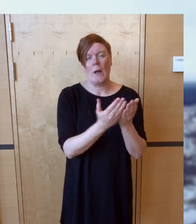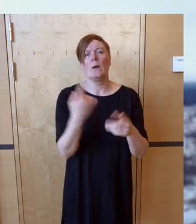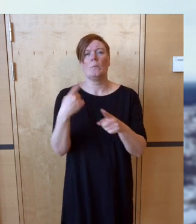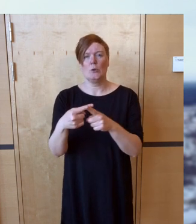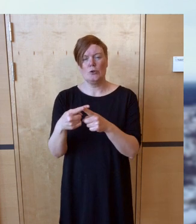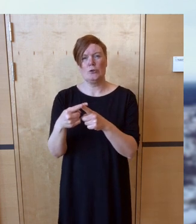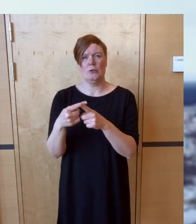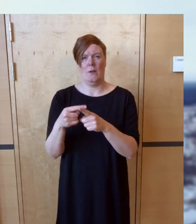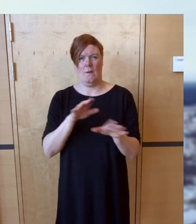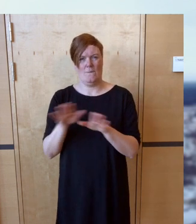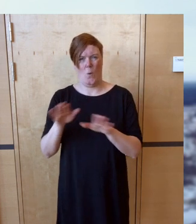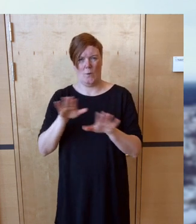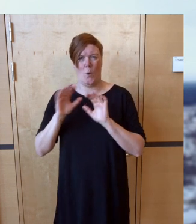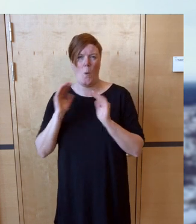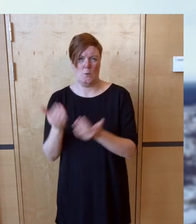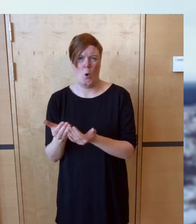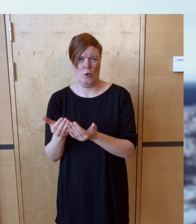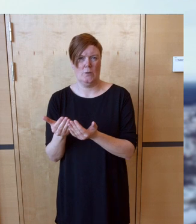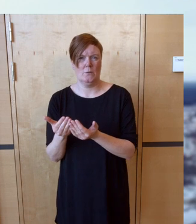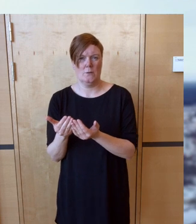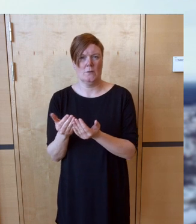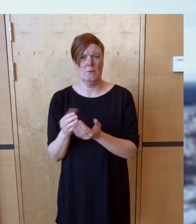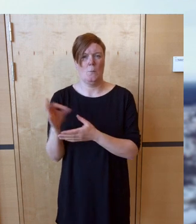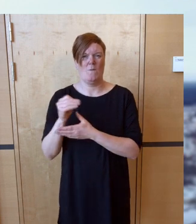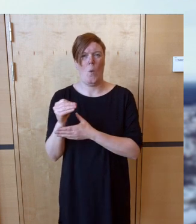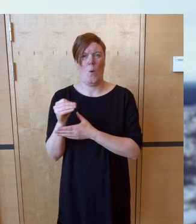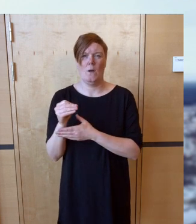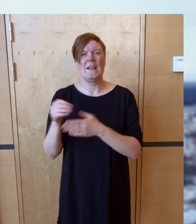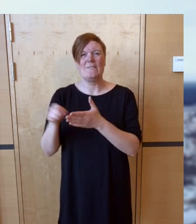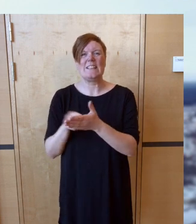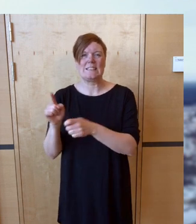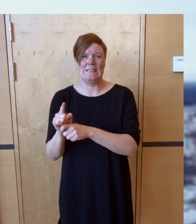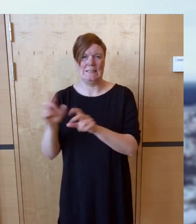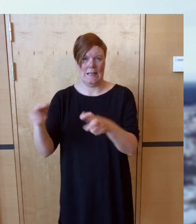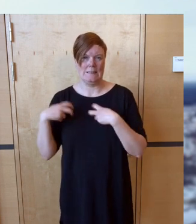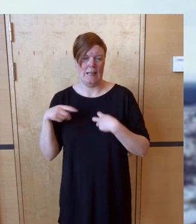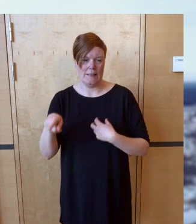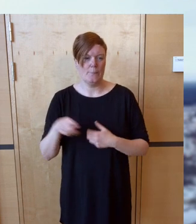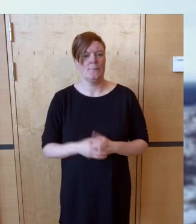Sen den tredje viktiga orsaker som har påverkat vårat resultat det är ju att vi har sålt betydligt mer